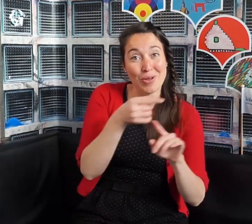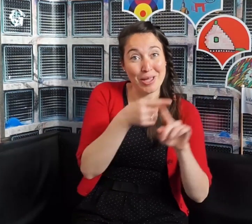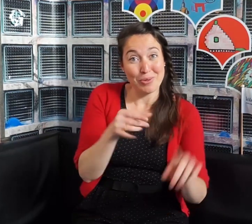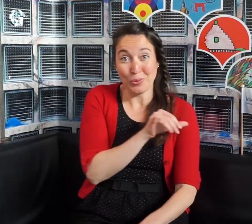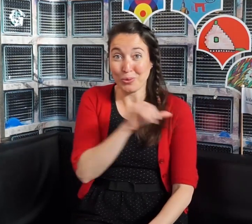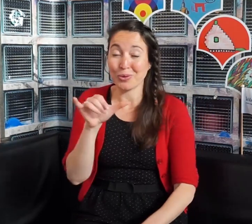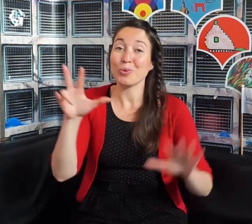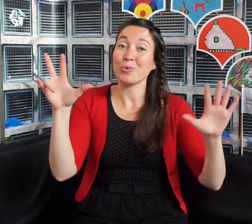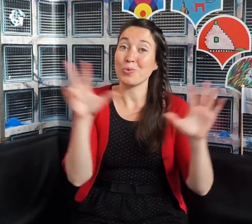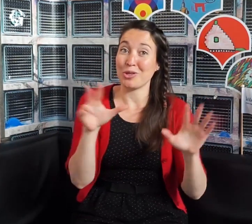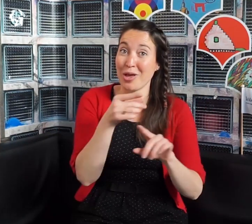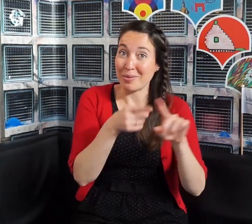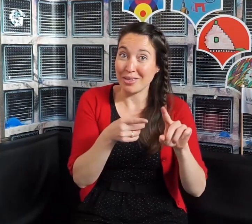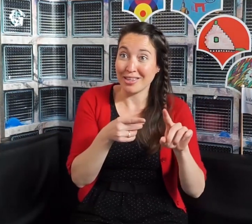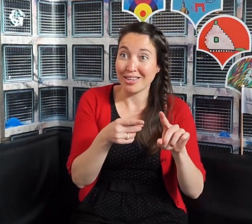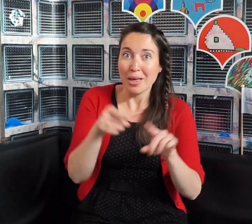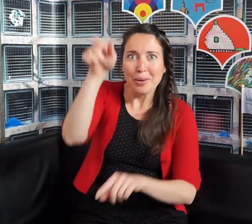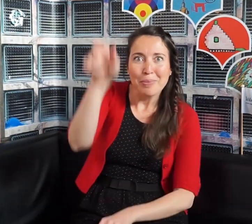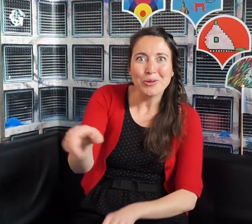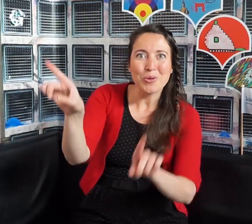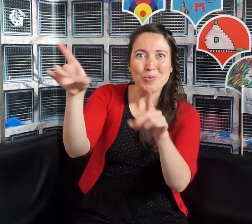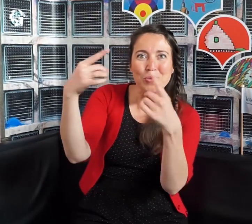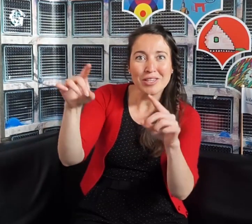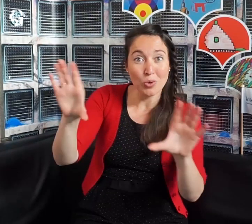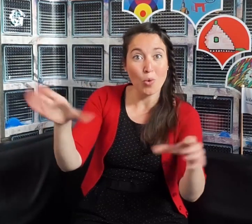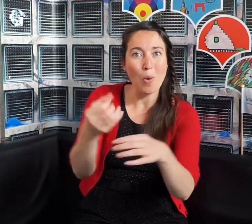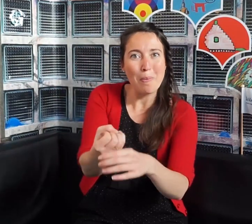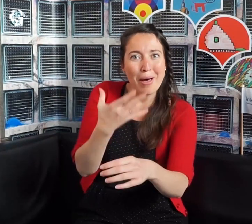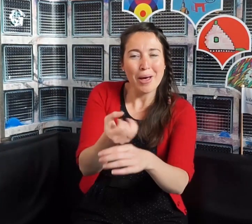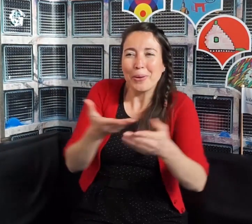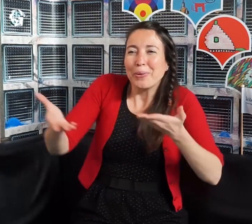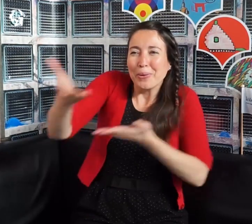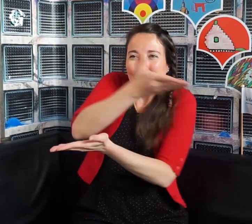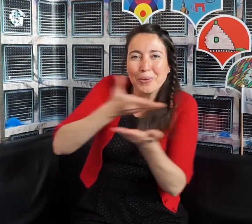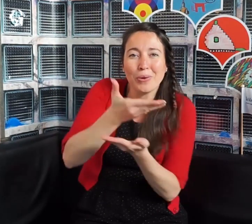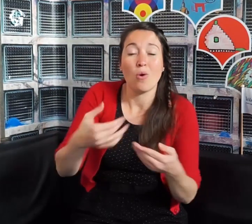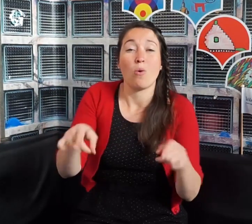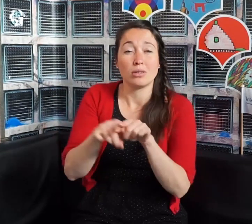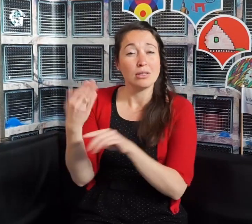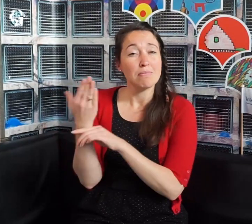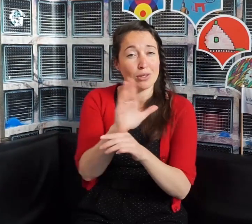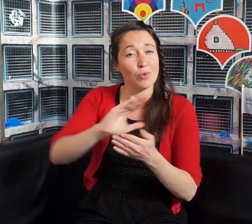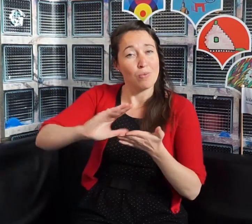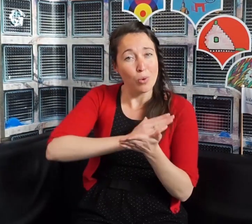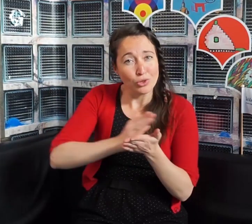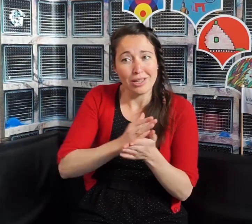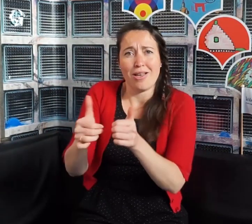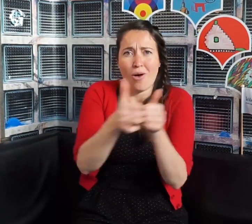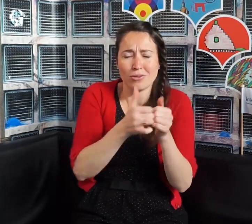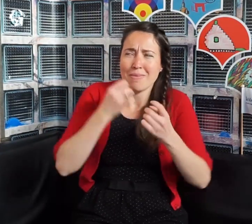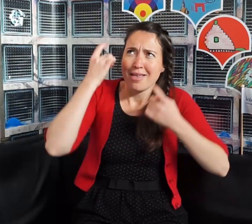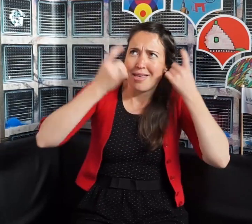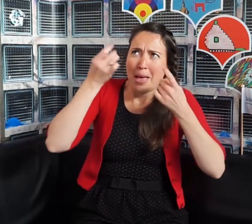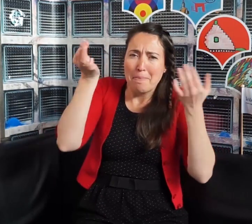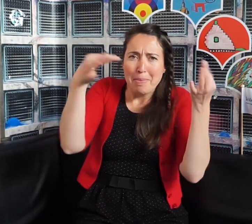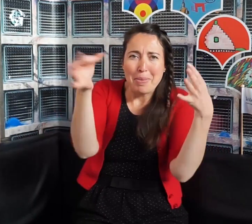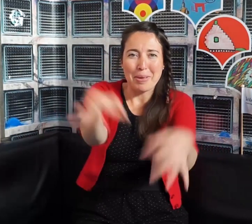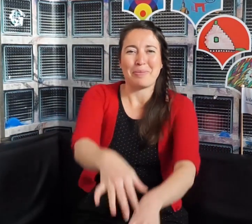18h30>20h30 : échange avec les musiciens et présentation du projet TOTEM